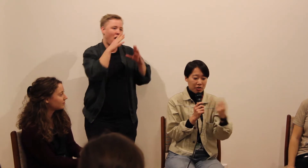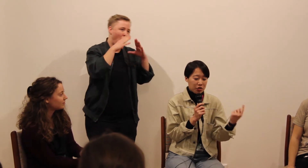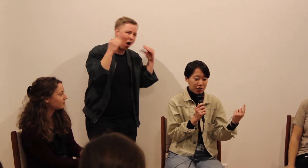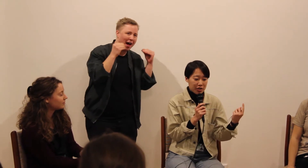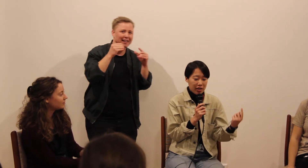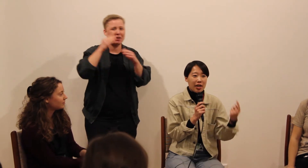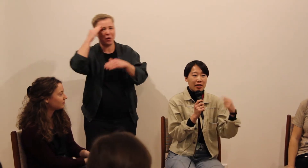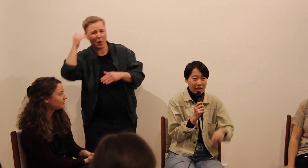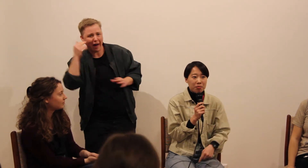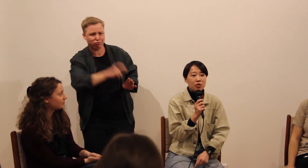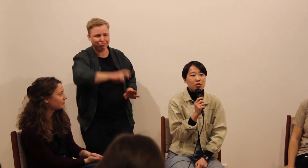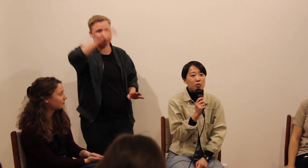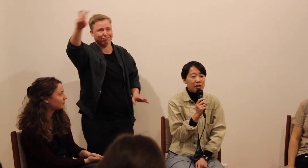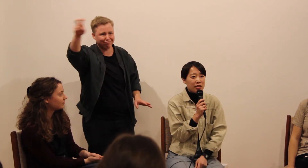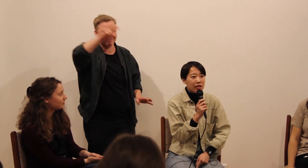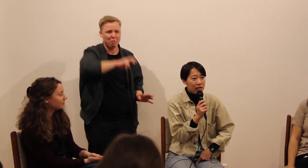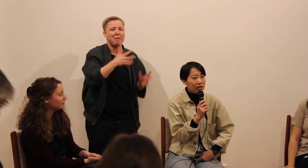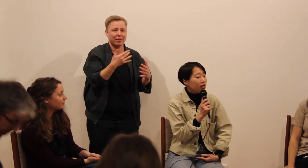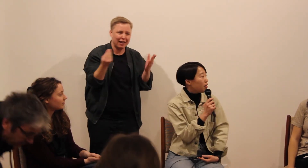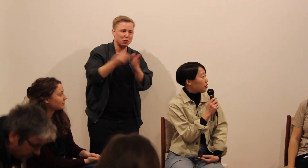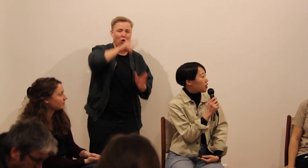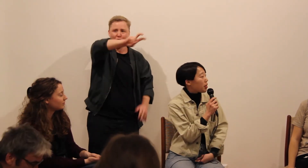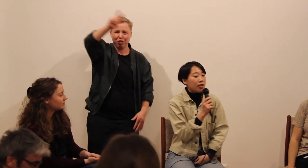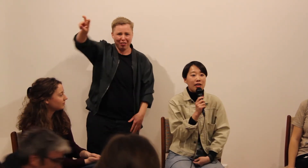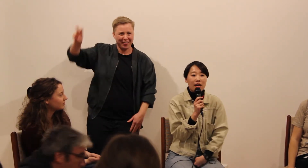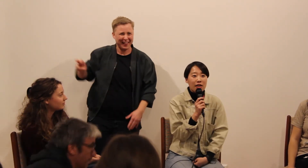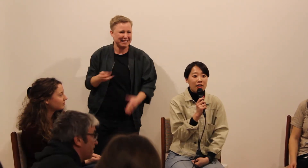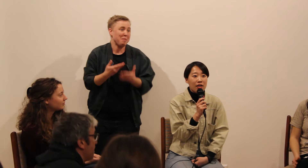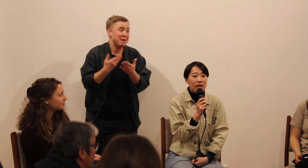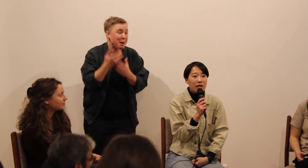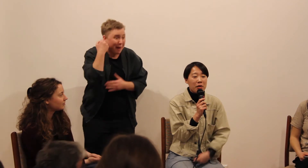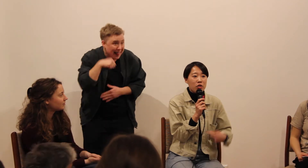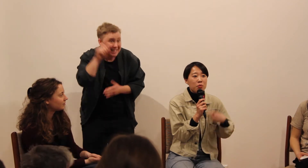Manchmal auch in andere Länder. Ich bin nach Berlin gekommen für die Berlinale.